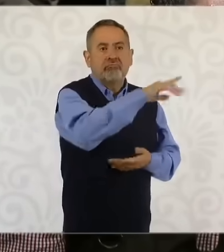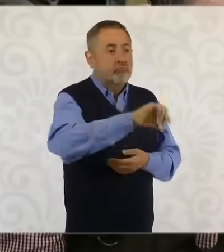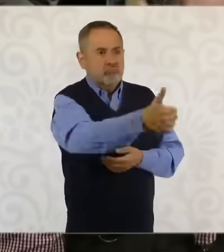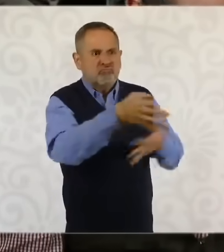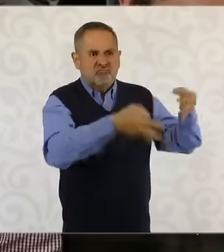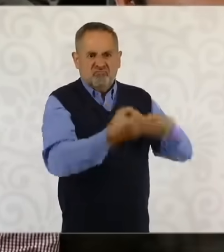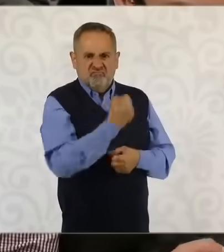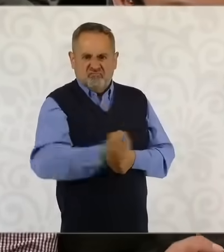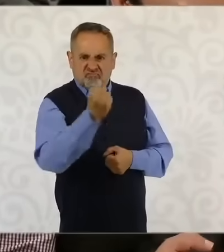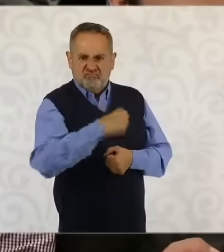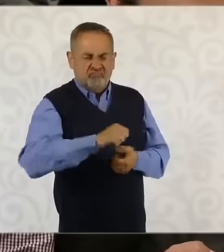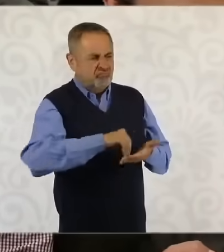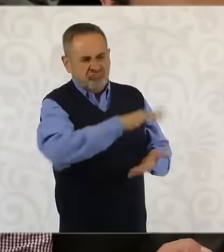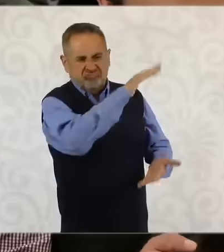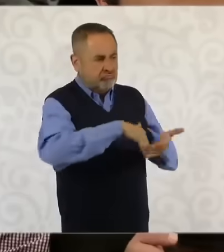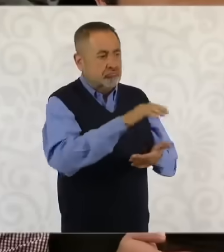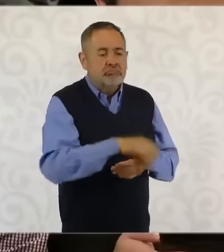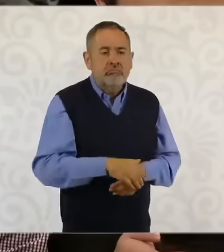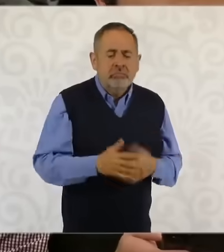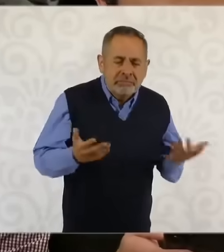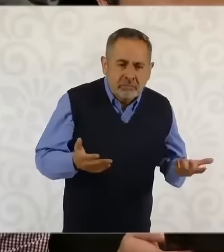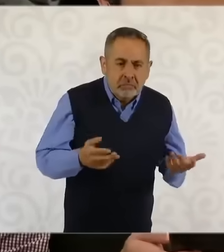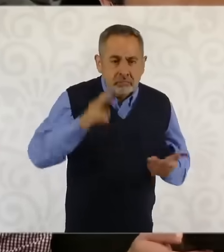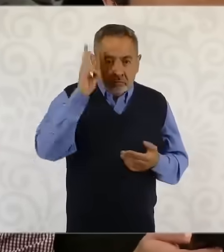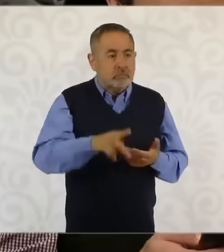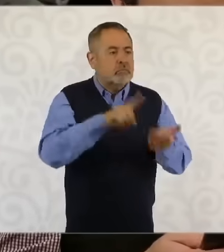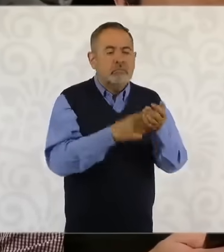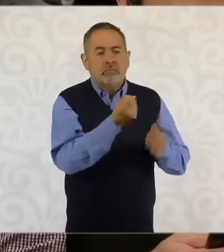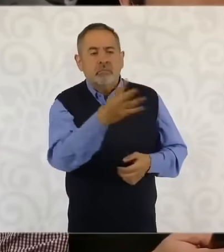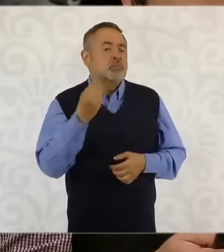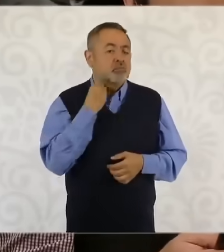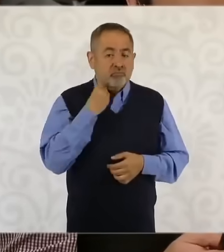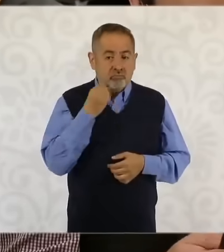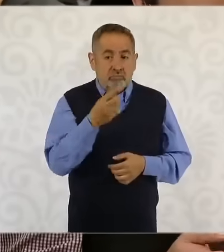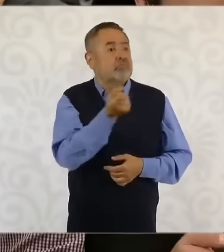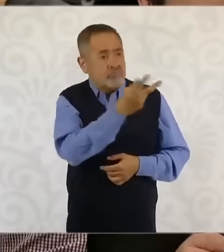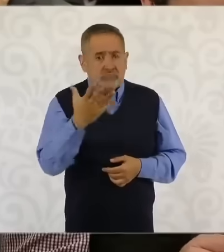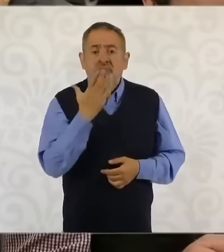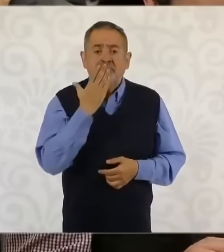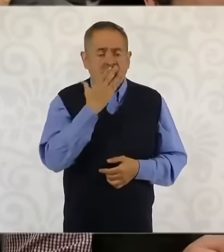son muy pocos los abogados que de pues que son derechos ¿no pero en Sonora hay algunos y dejaron